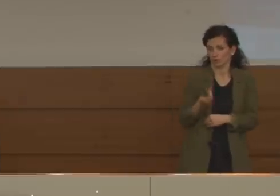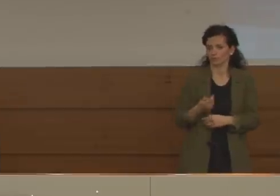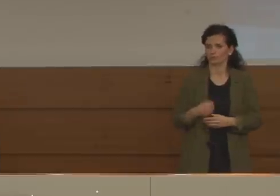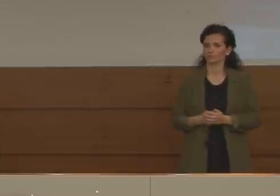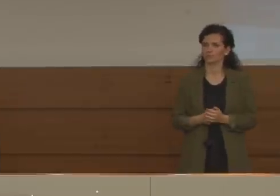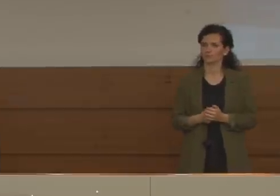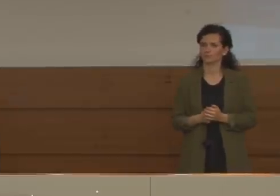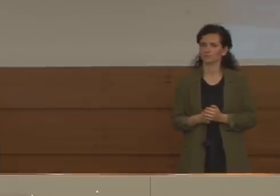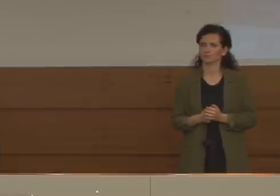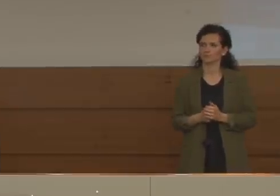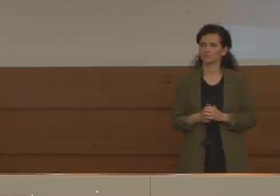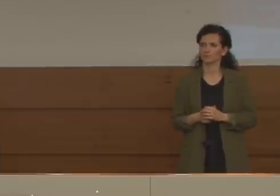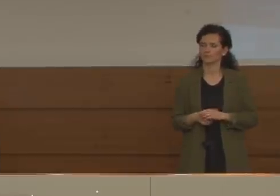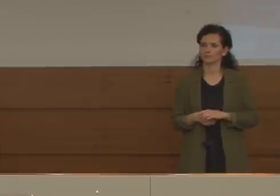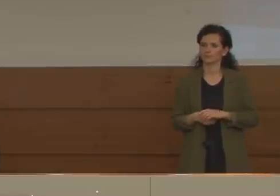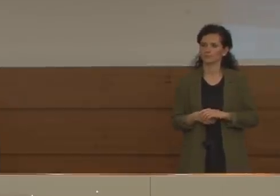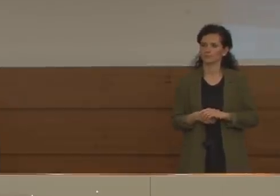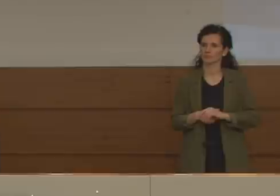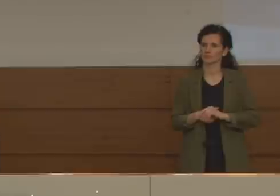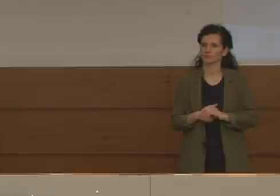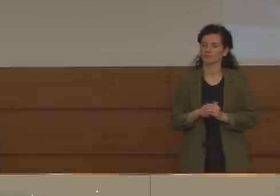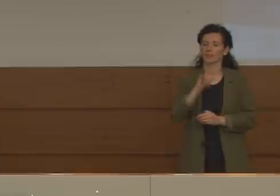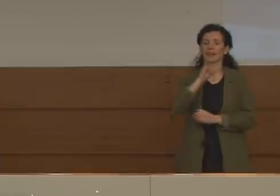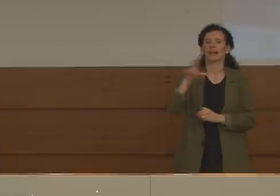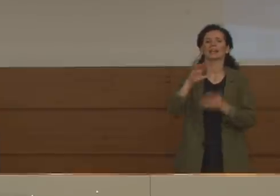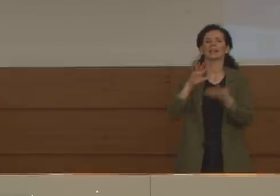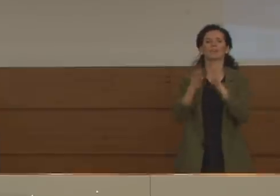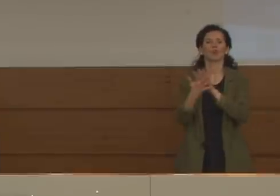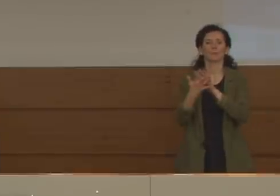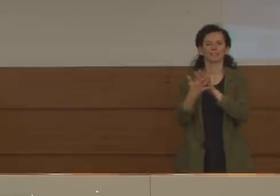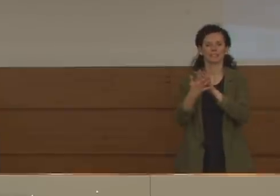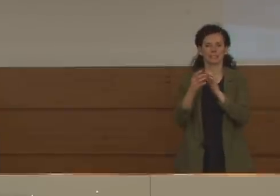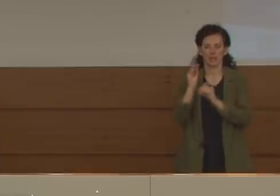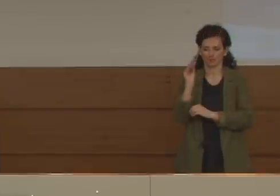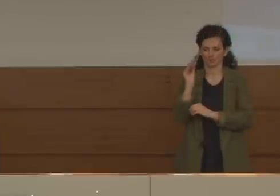Buonasera, Angelo Zaccone Teodosi per Il Riformista. Io torno su un argomento che